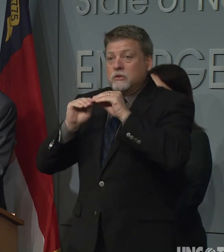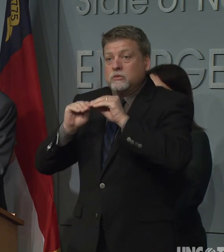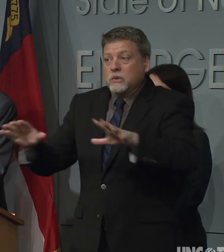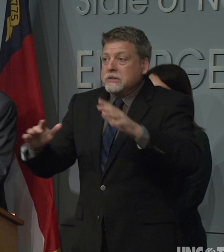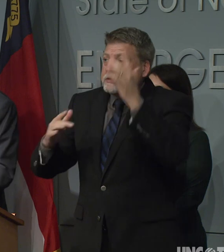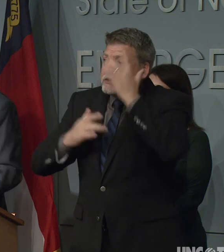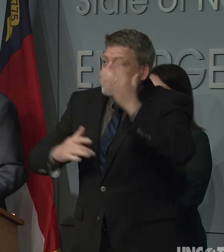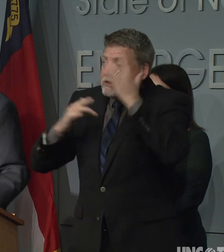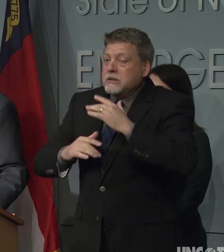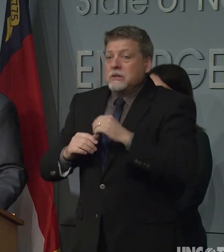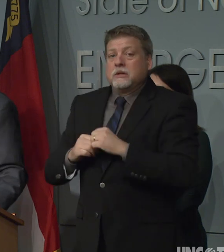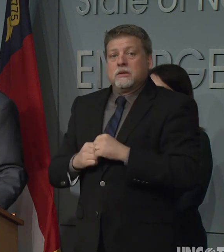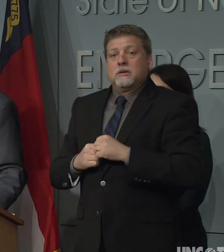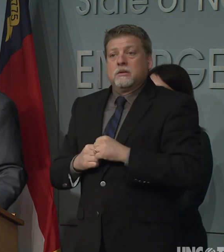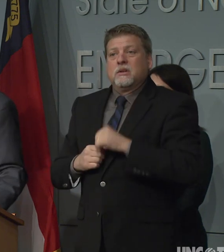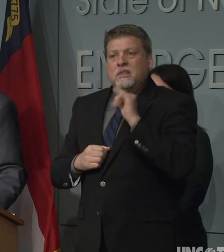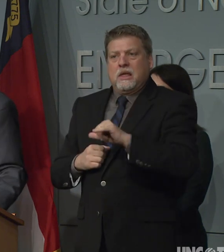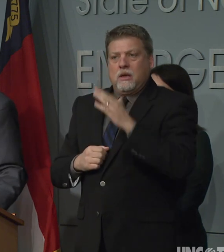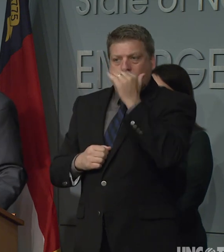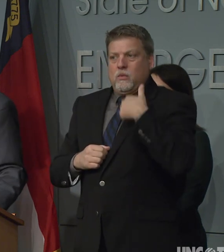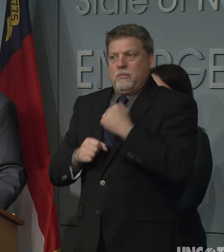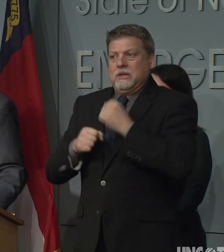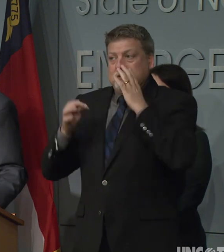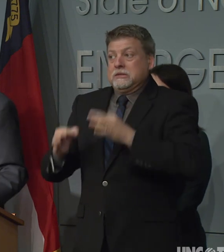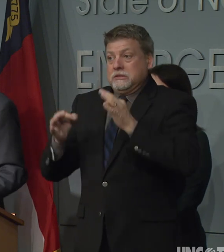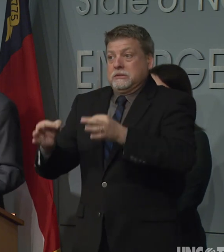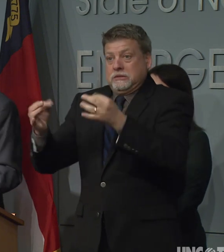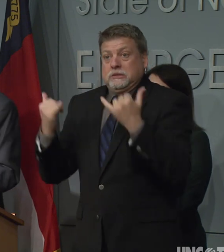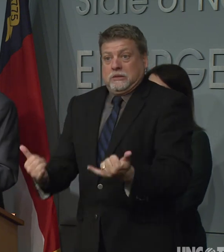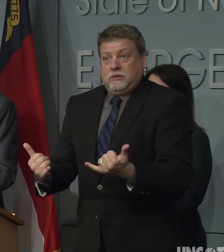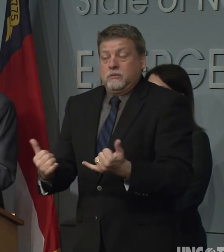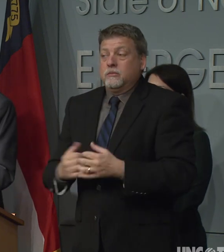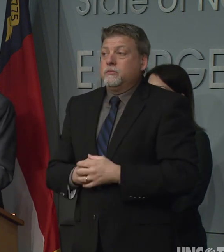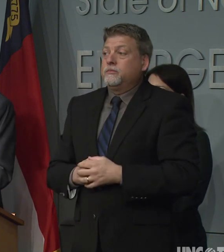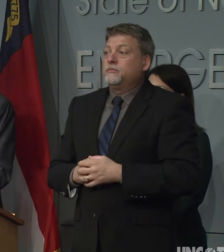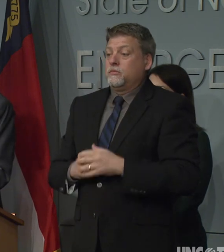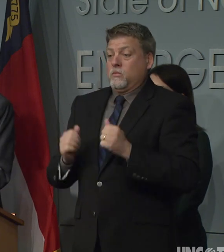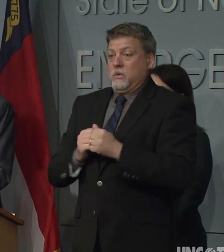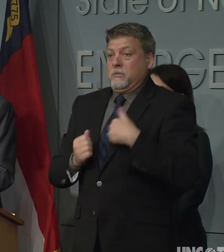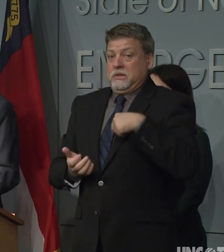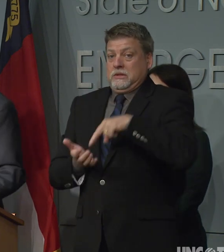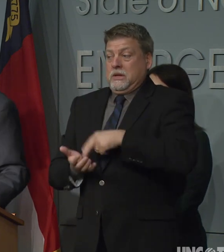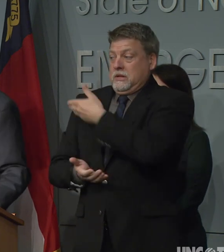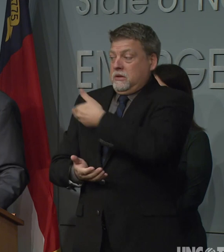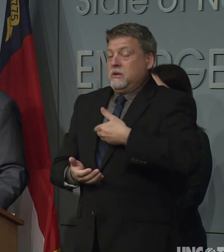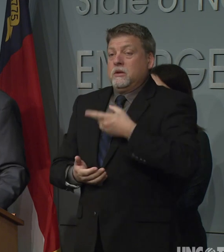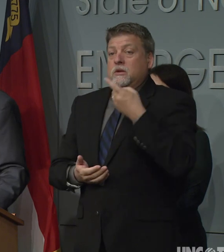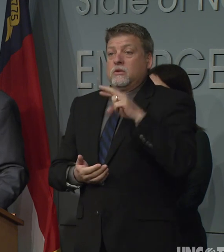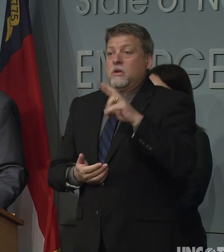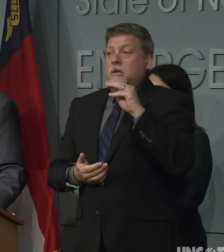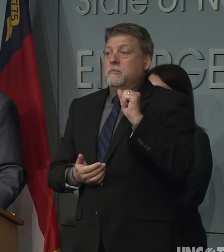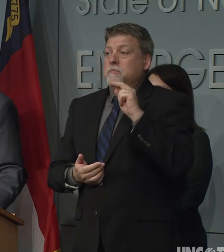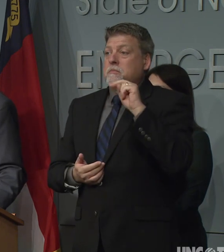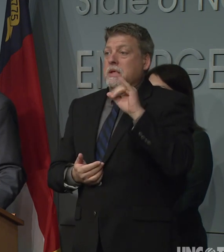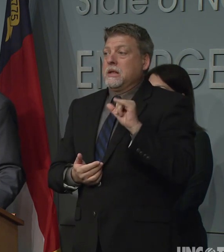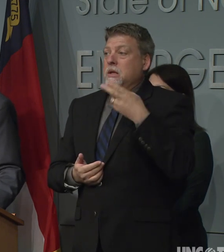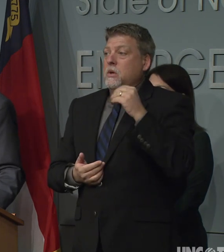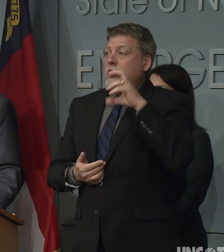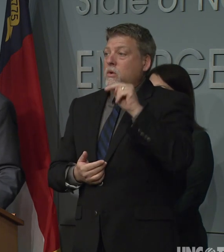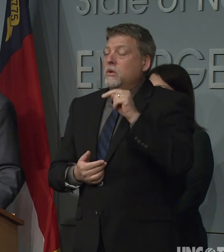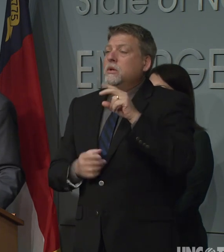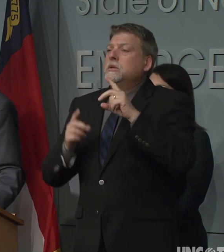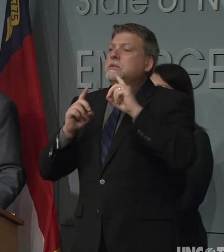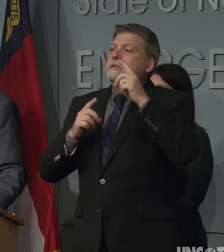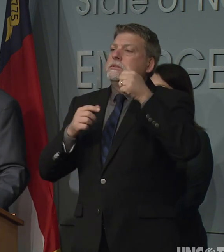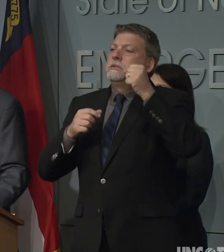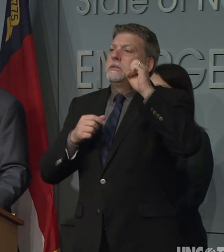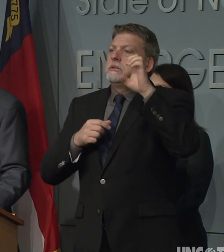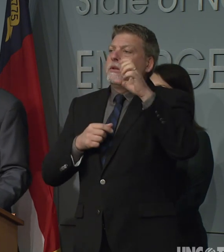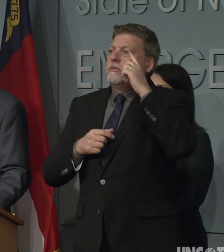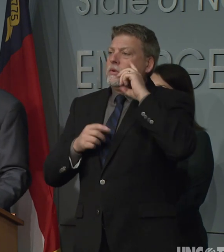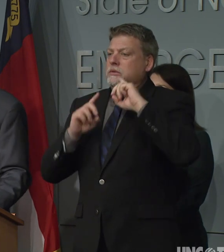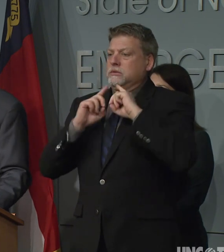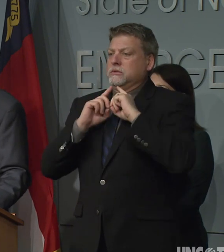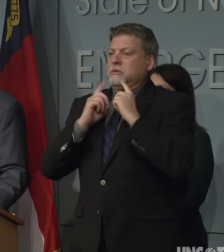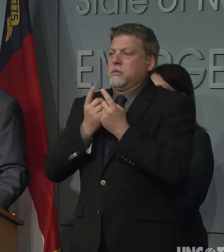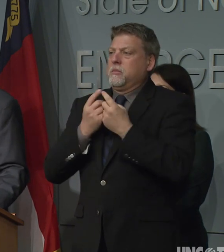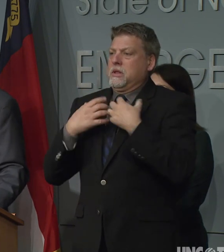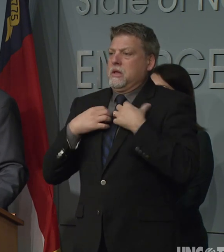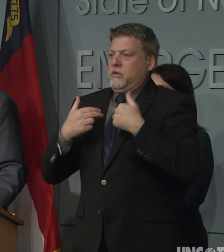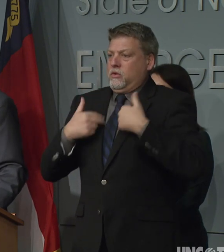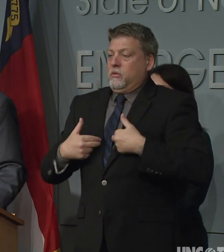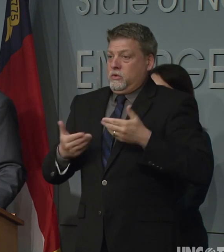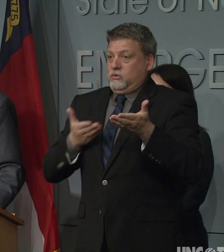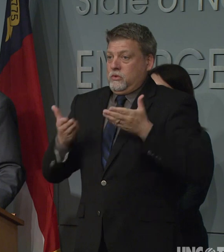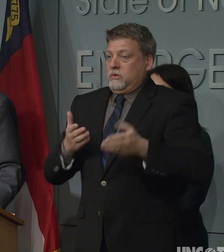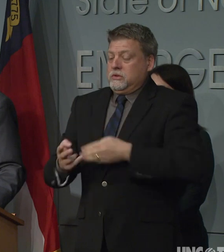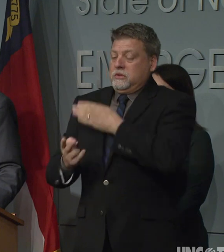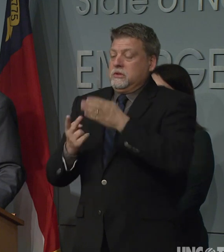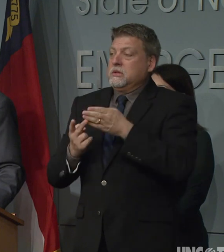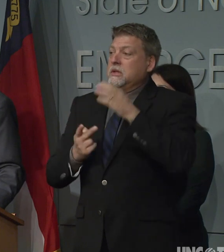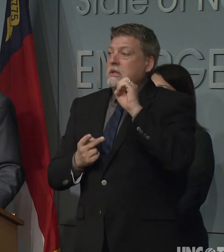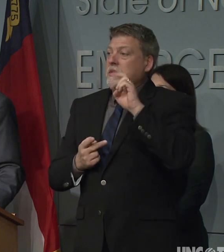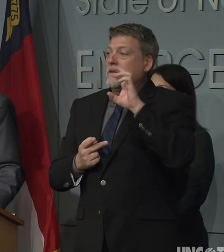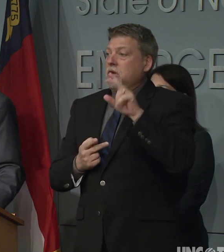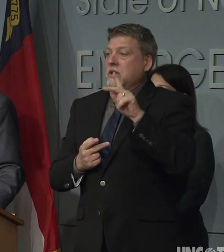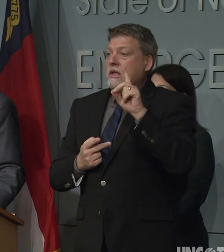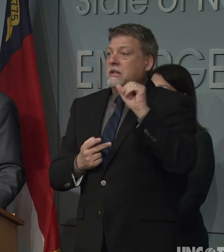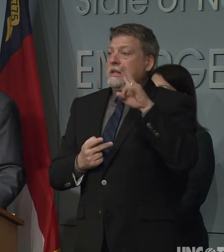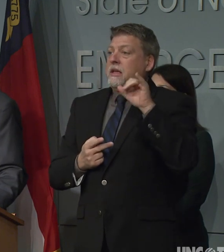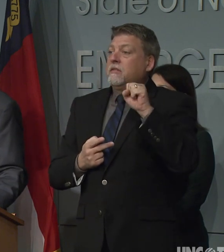Y esquí junto conmigo se encuentra aquí el secretario y también la Y nuestro superintendente de instrucción